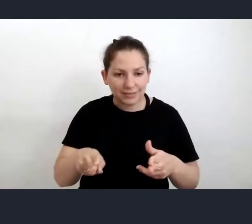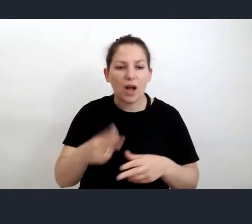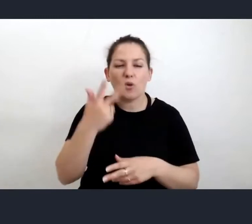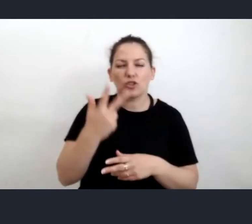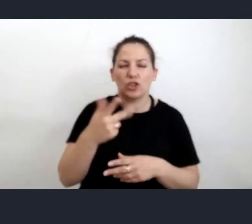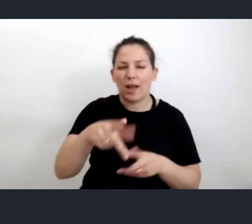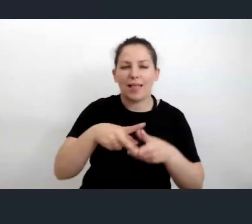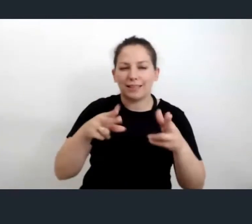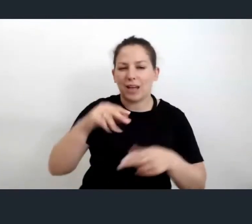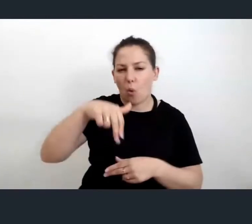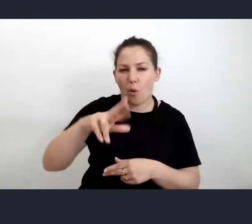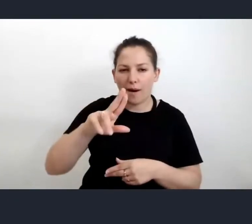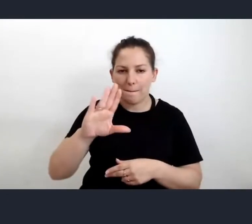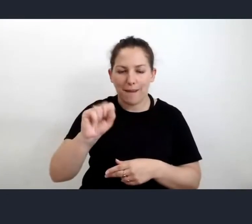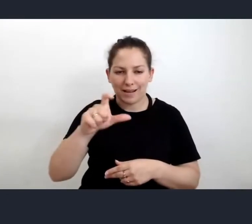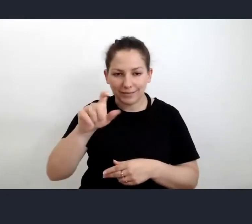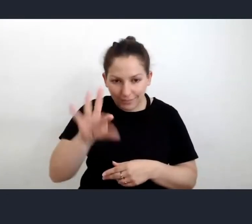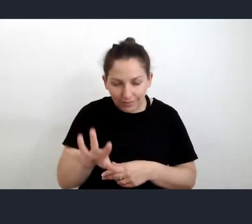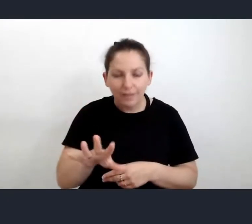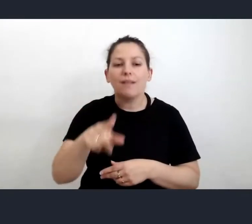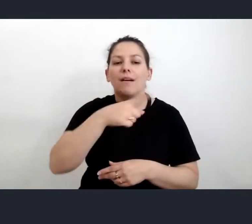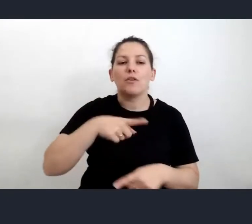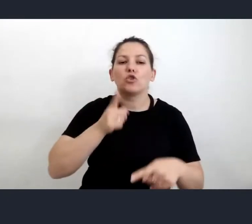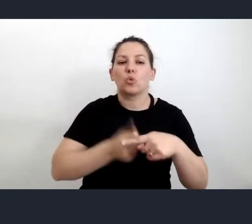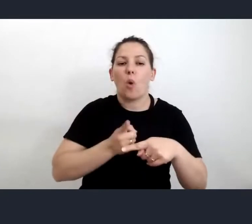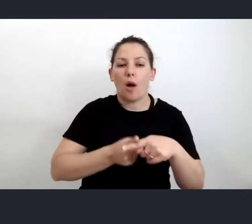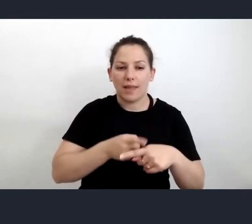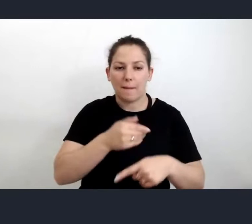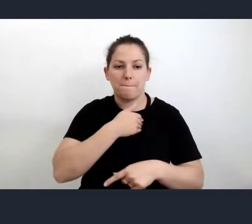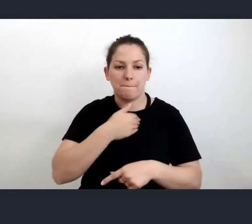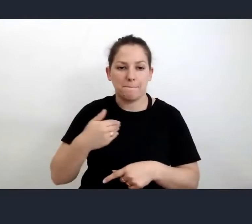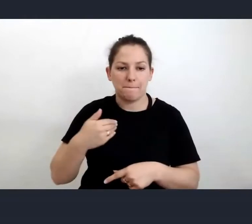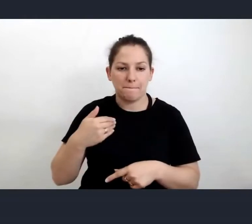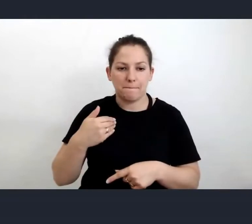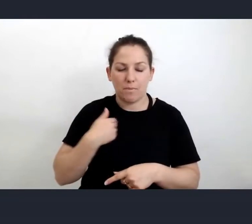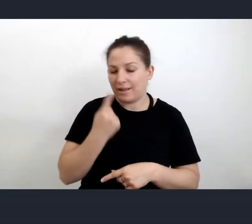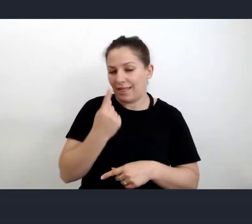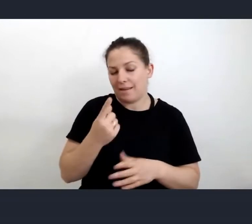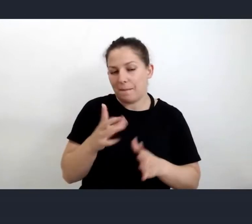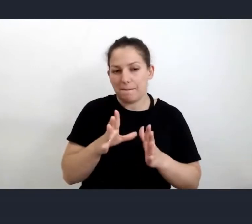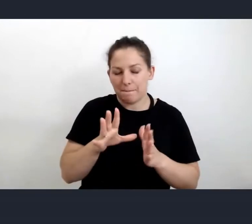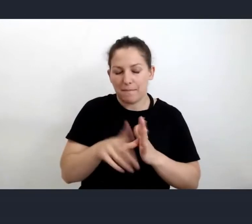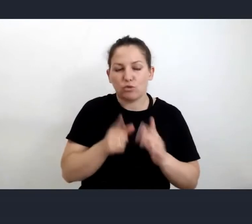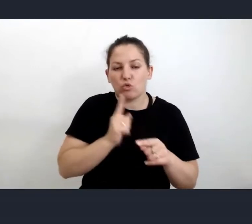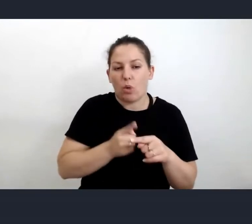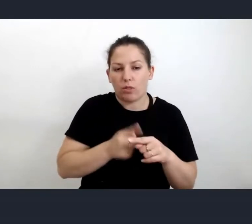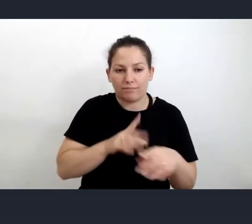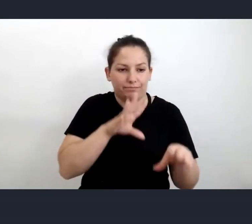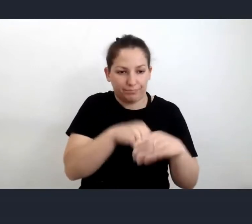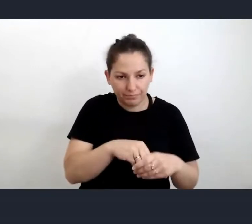gdzie my już jesteśmy tym członkiem z Polski, jedynym miastem członkowskim, które bierze udział w tym projekcie.